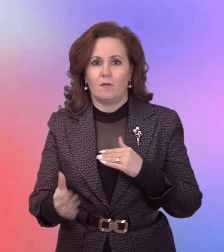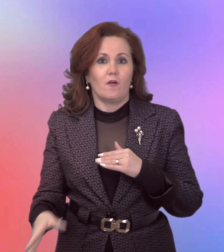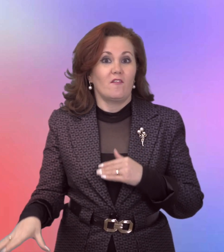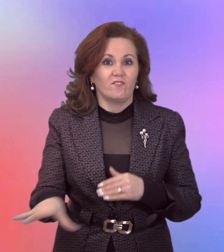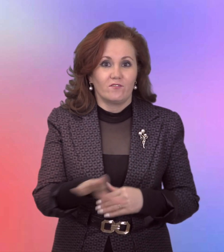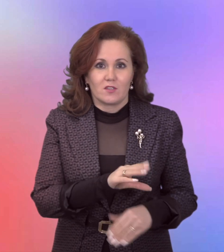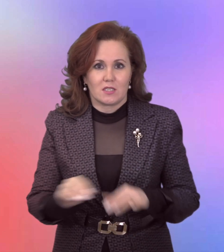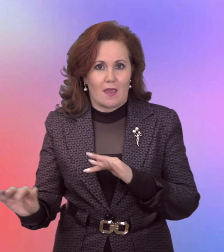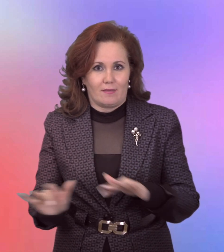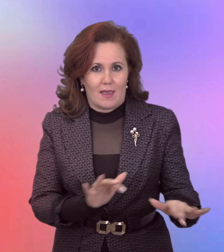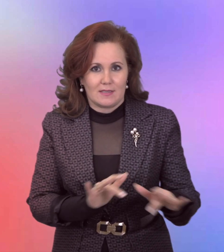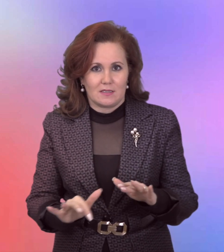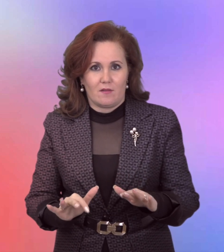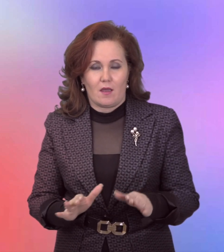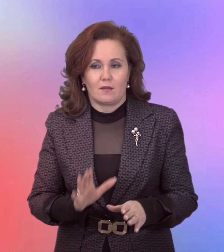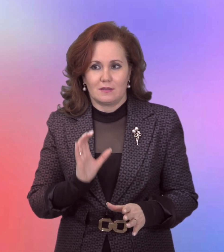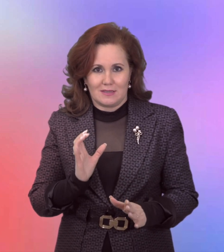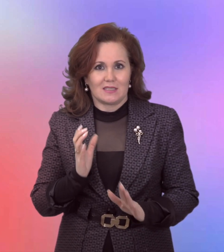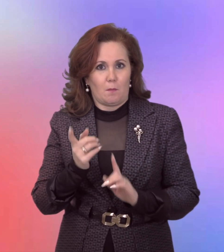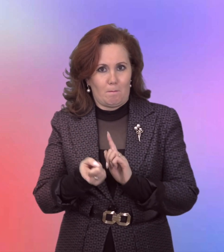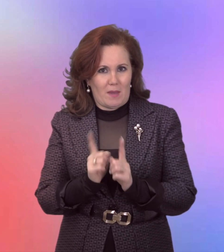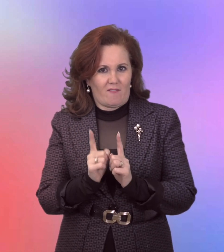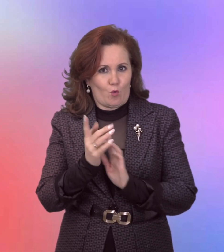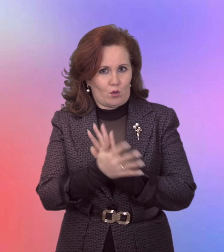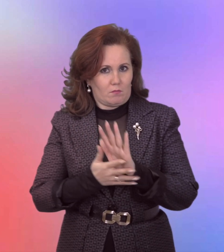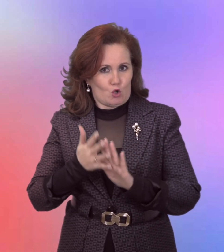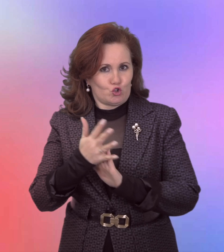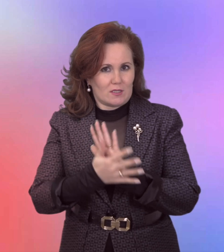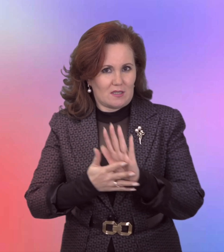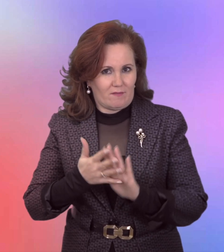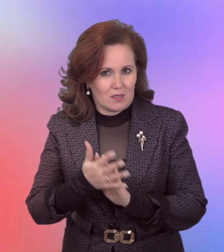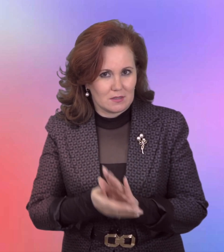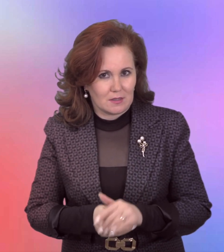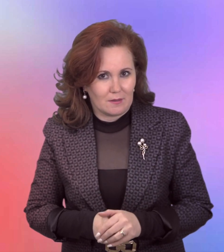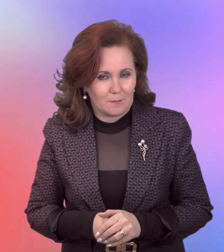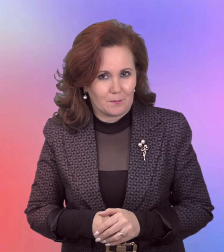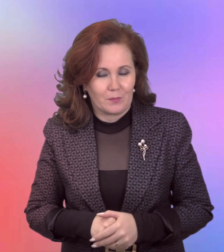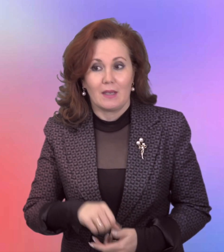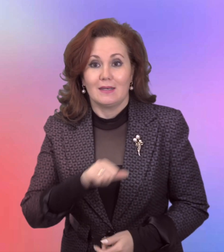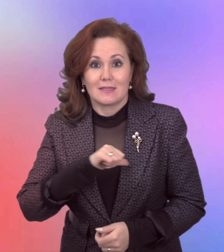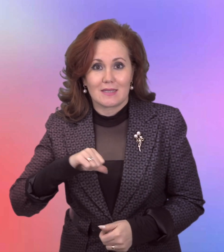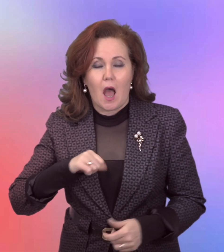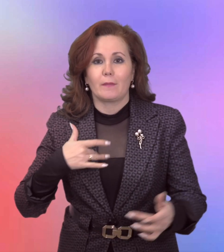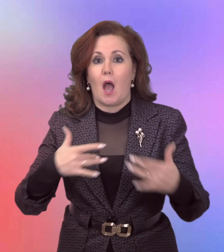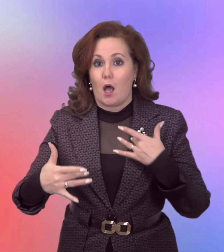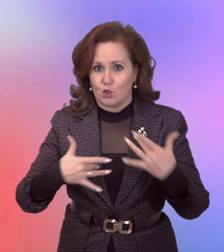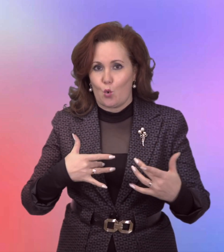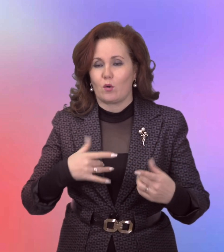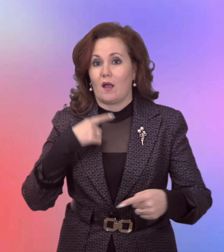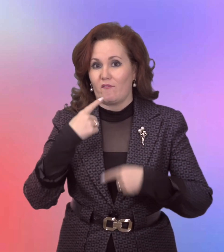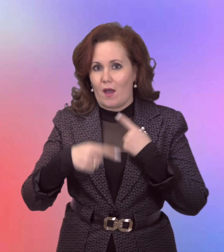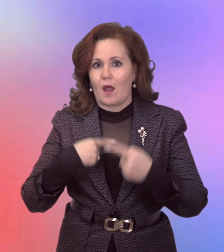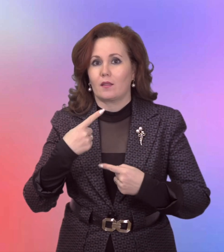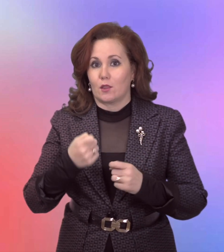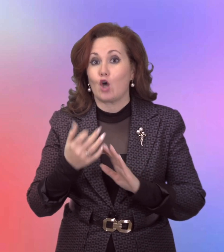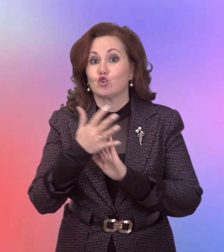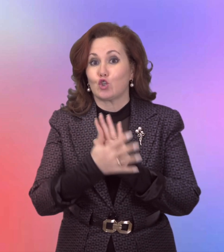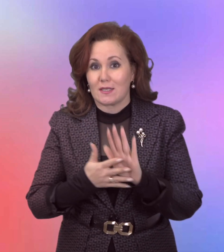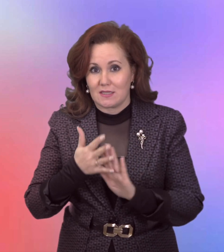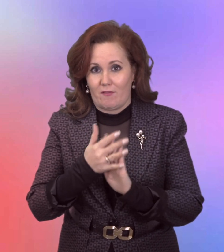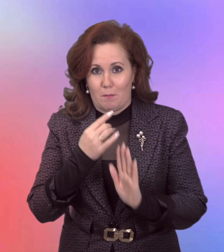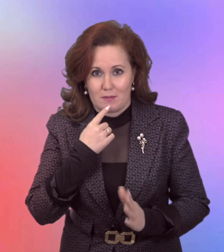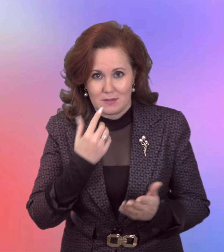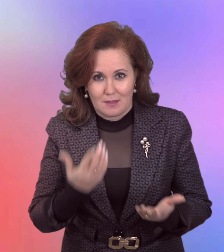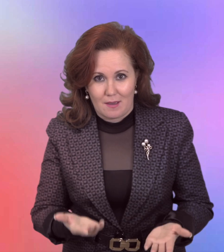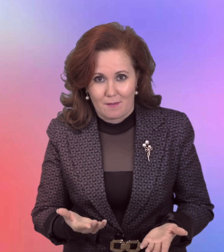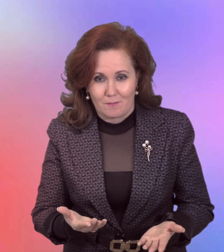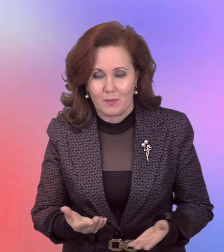на сцене все действия с переводом на жестовый язык.